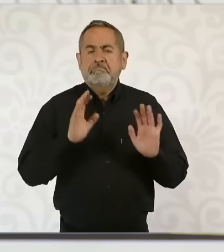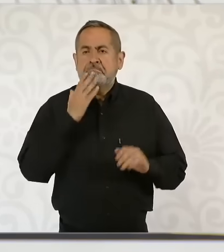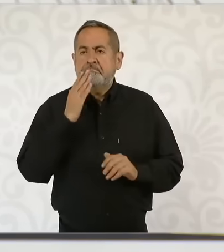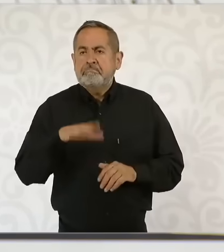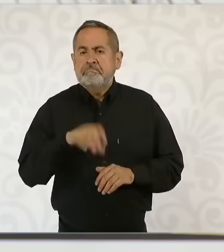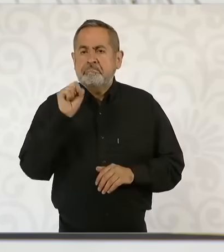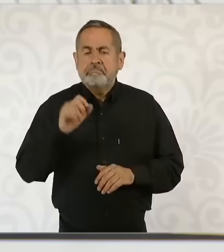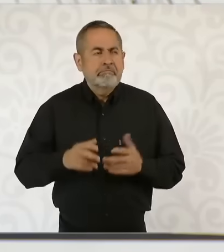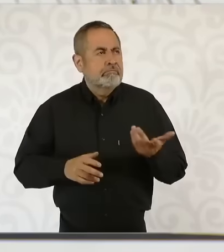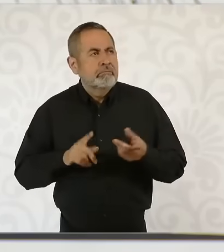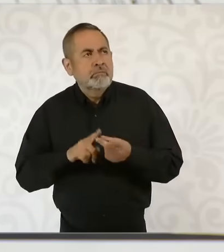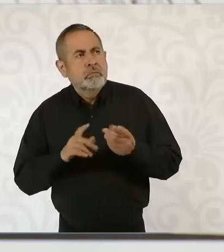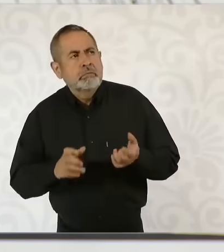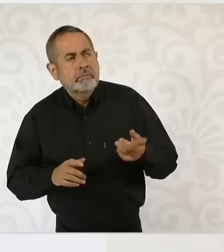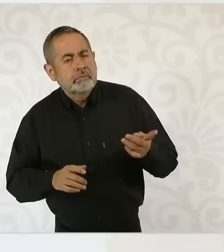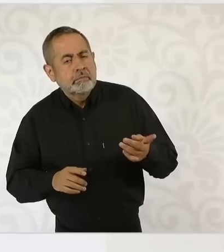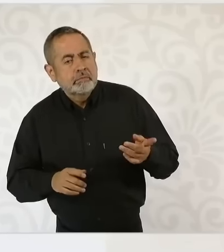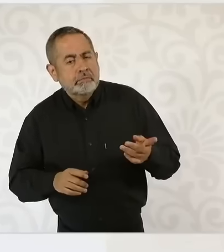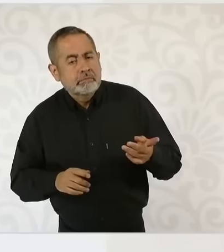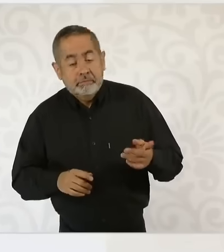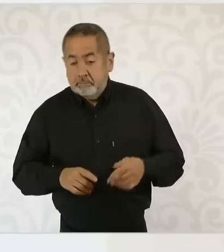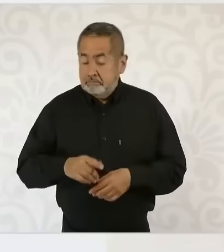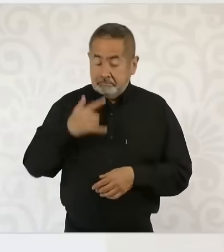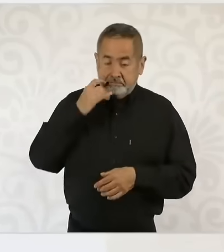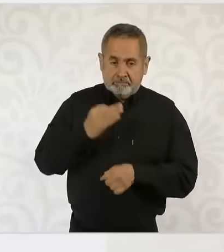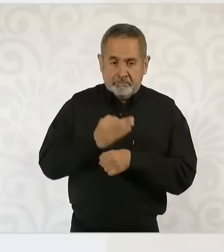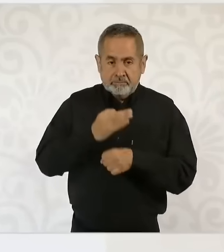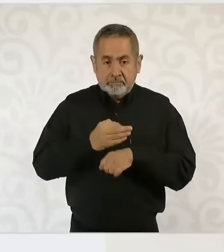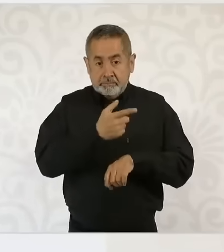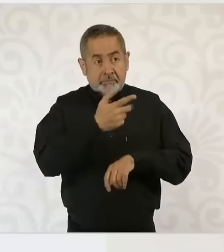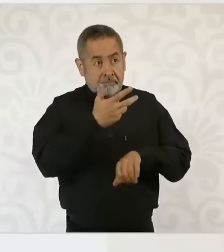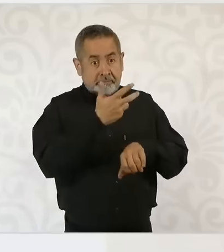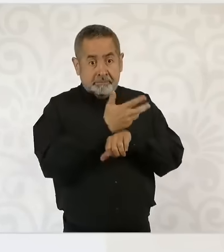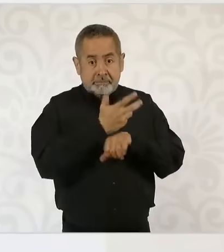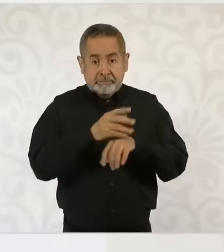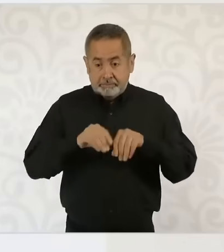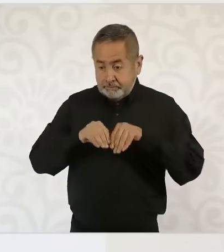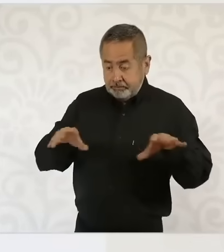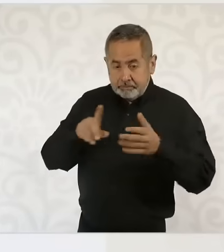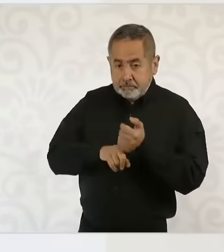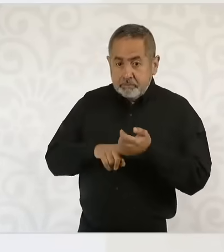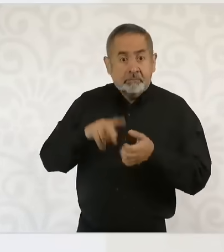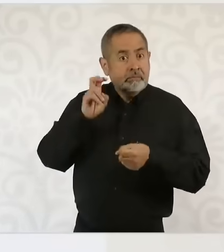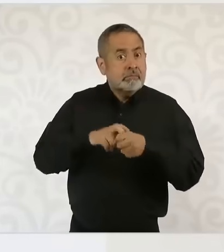llama la atención pues es que ellos ponen la red en donde involucran refinerías en Estados Unidos.